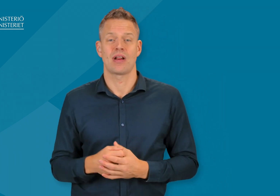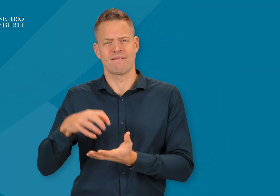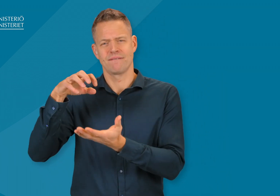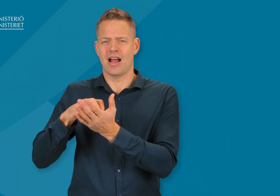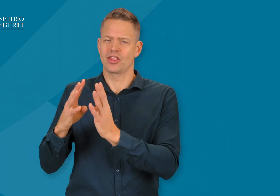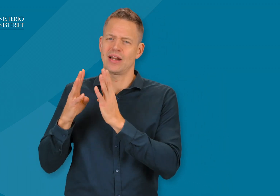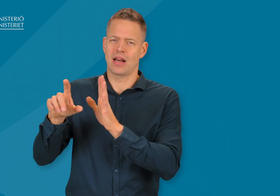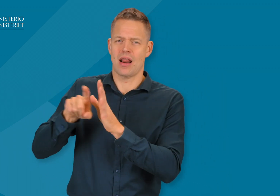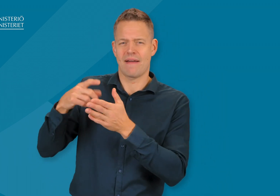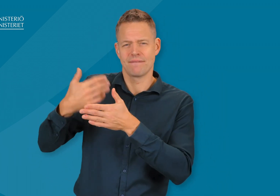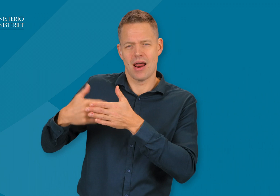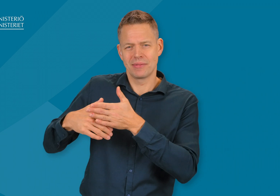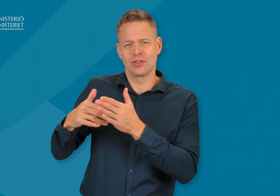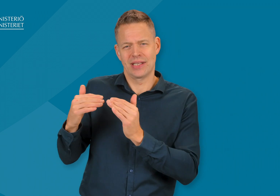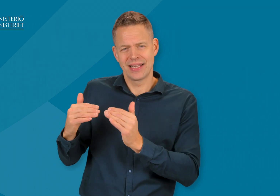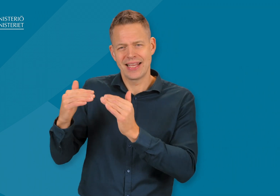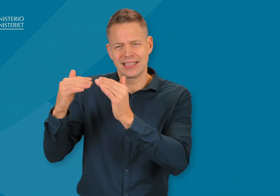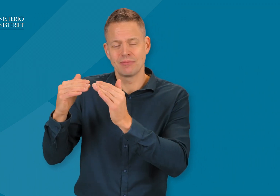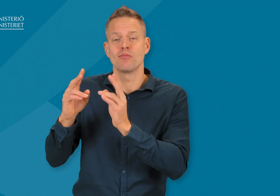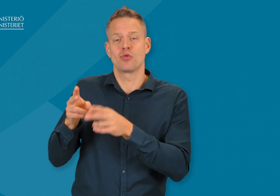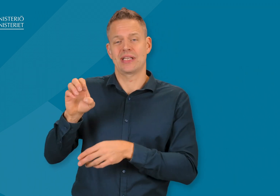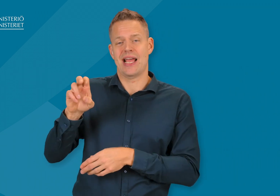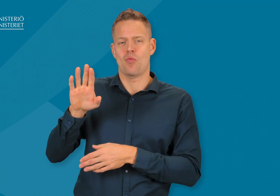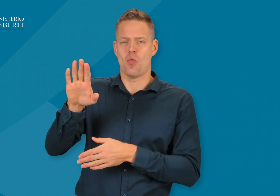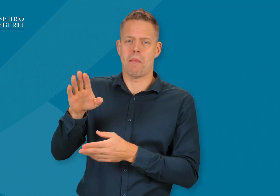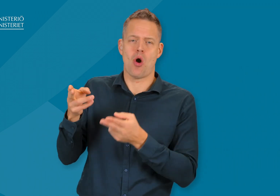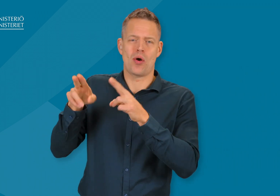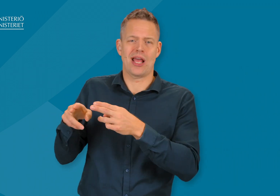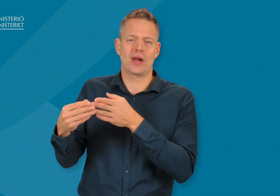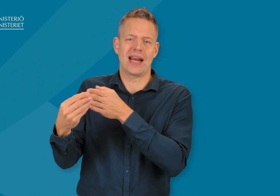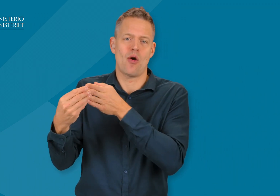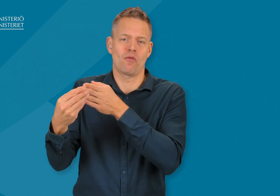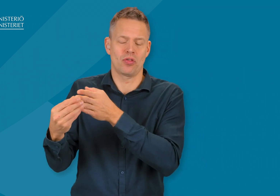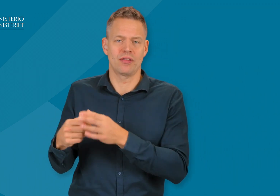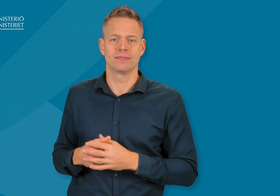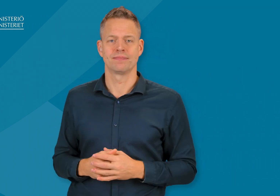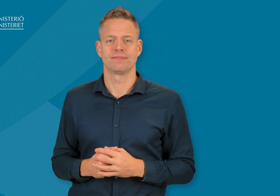• valtioneuvoston lainvalmistelun kehittäminen ja EU-oikeudellinen neuvonta